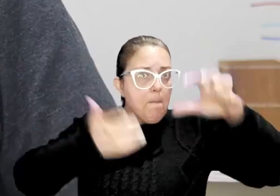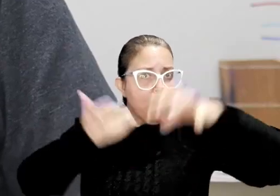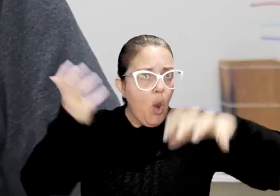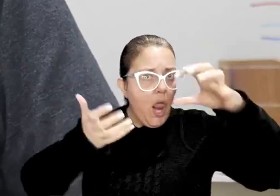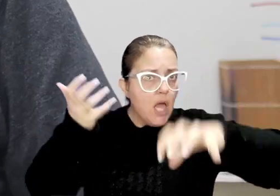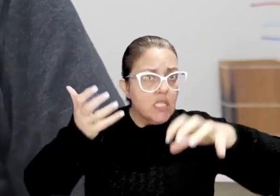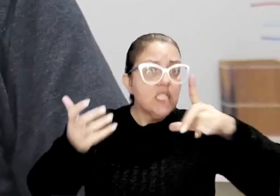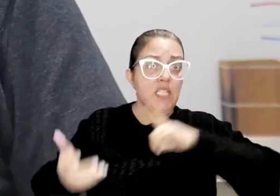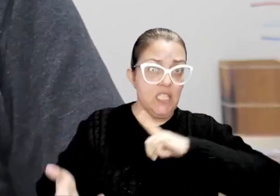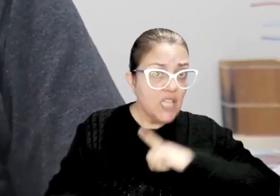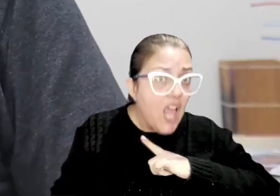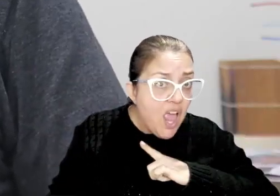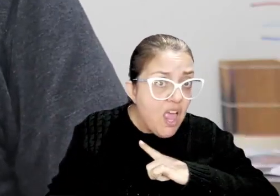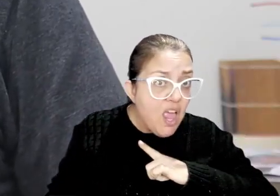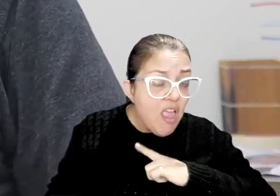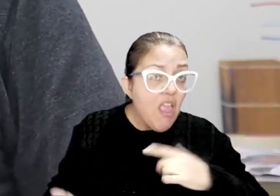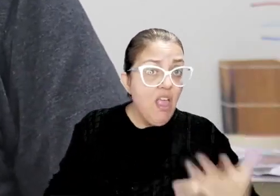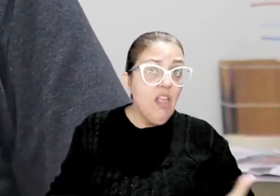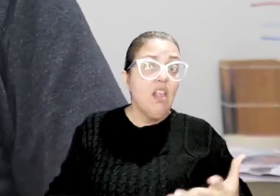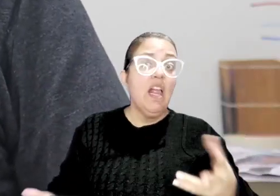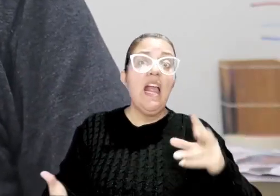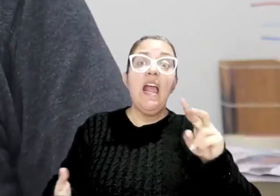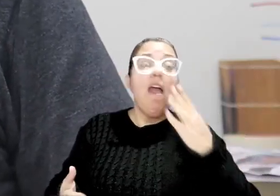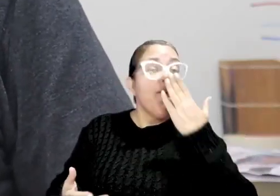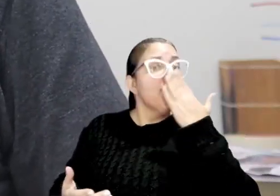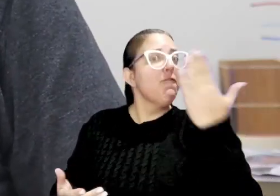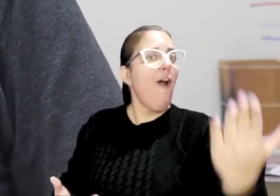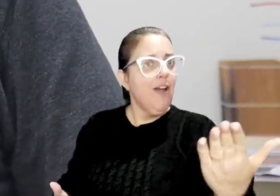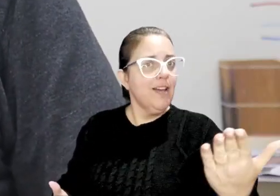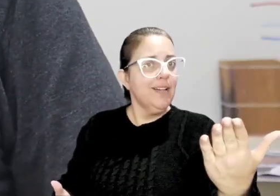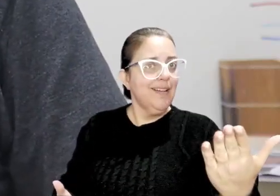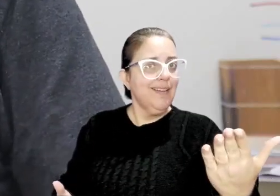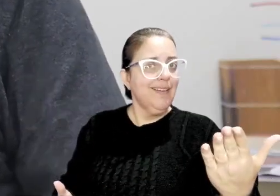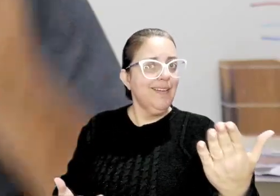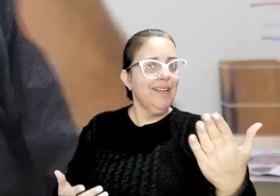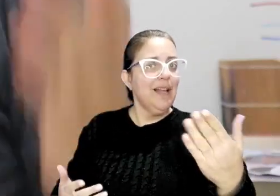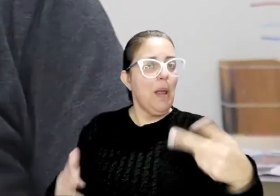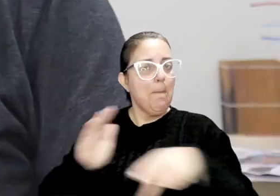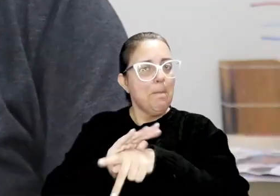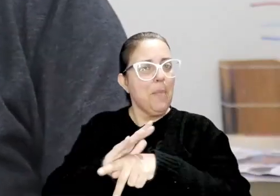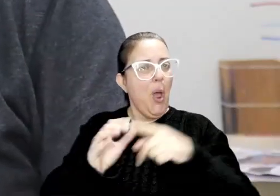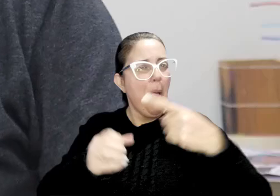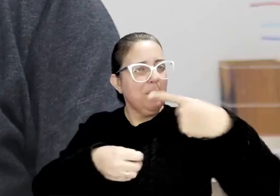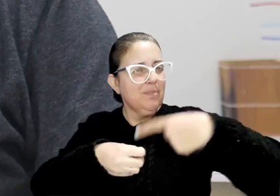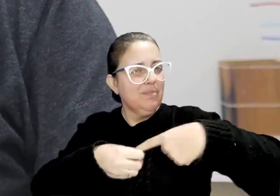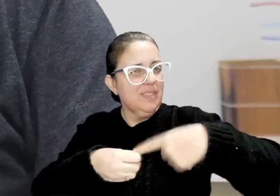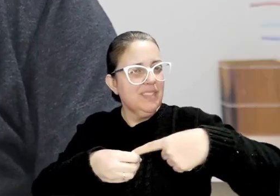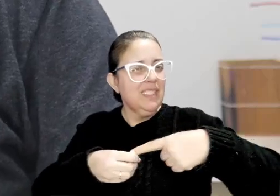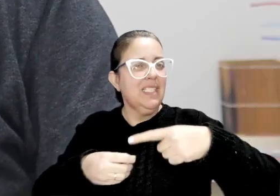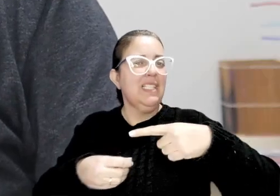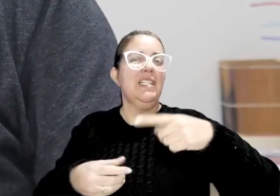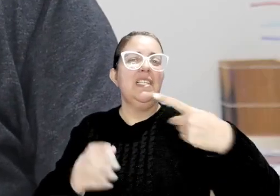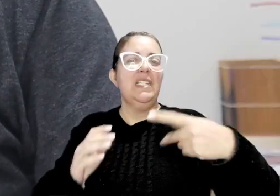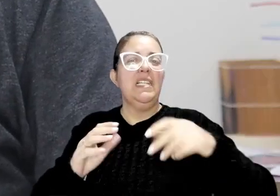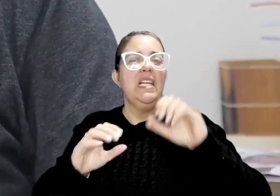urbano muito Industrial muito desenvolvimentista e não olhar de quem vive naquele território